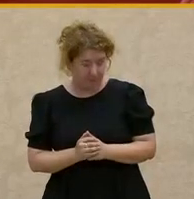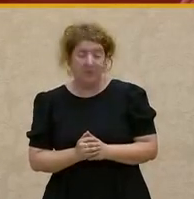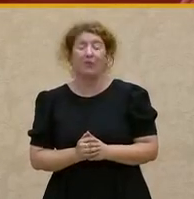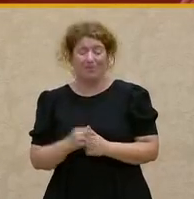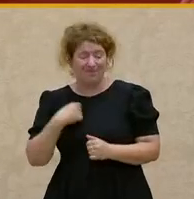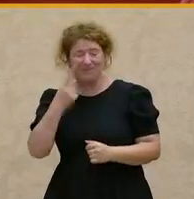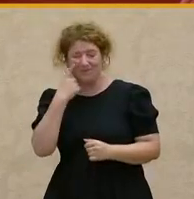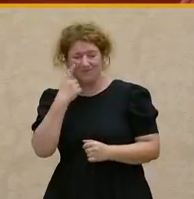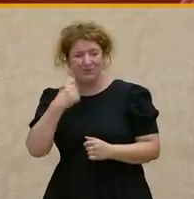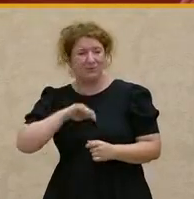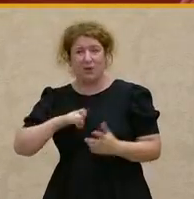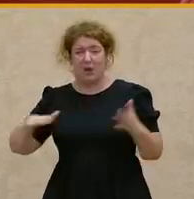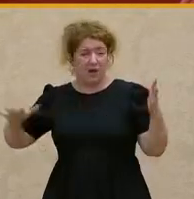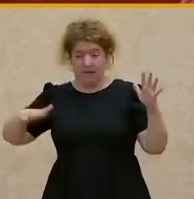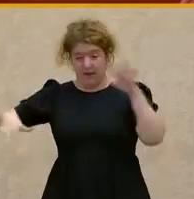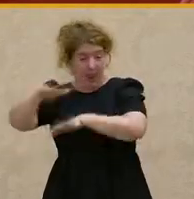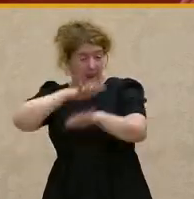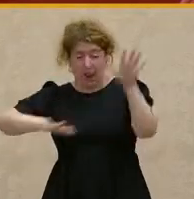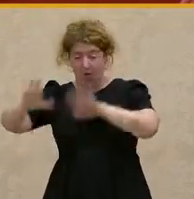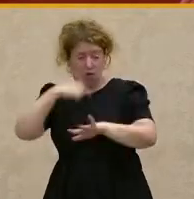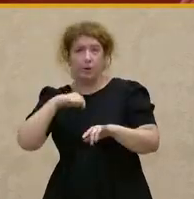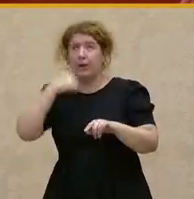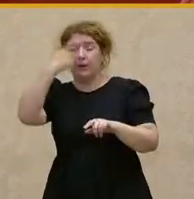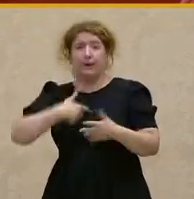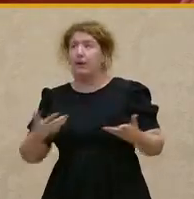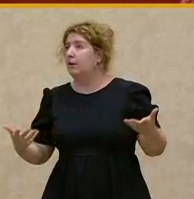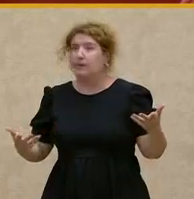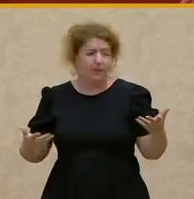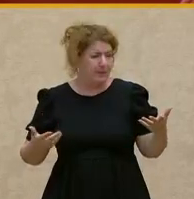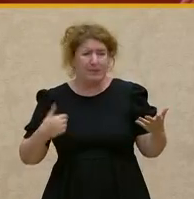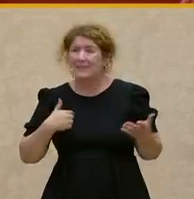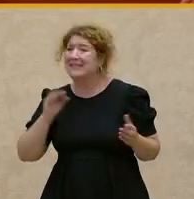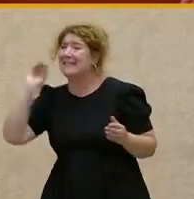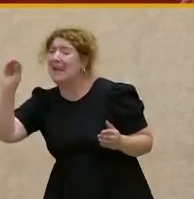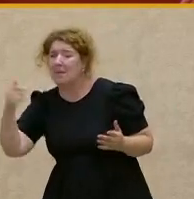siento perdido en el caos incapaz de pedir ayuda y esperar respuesta a mis necesidades y solo